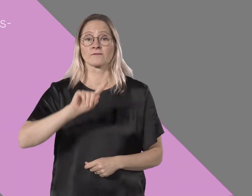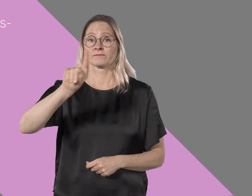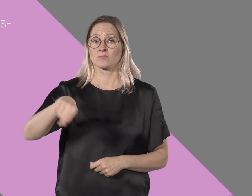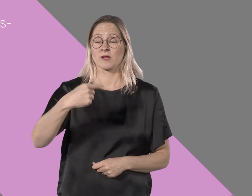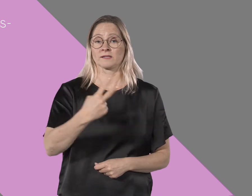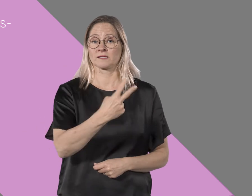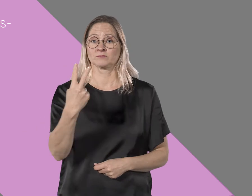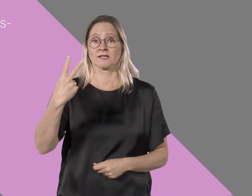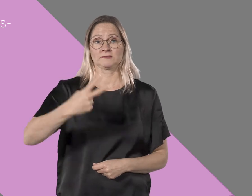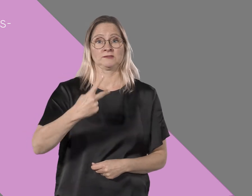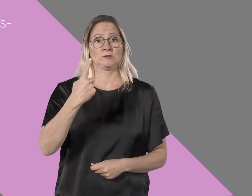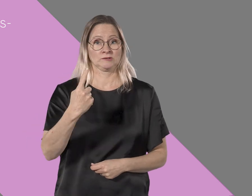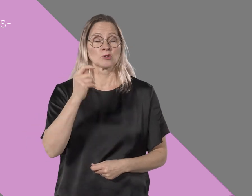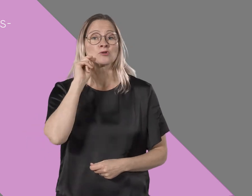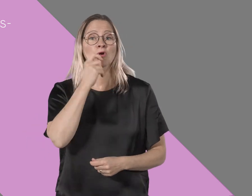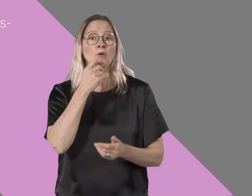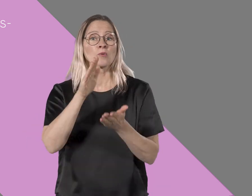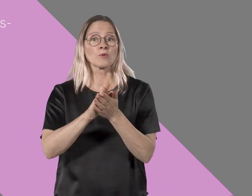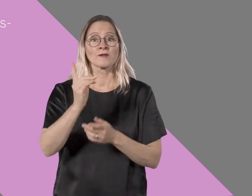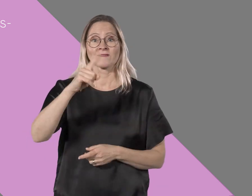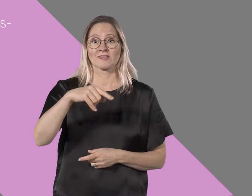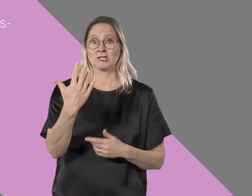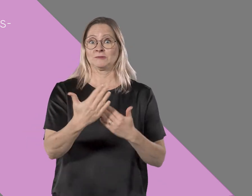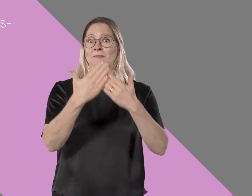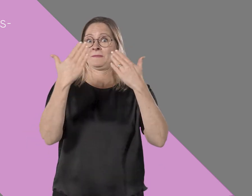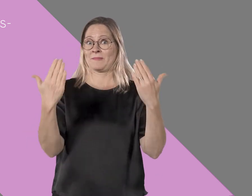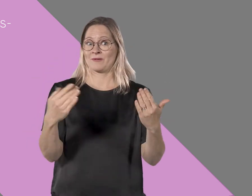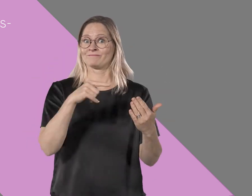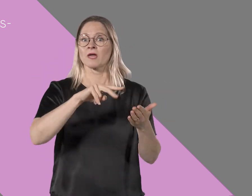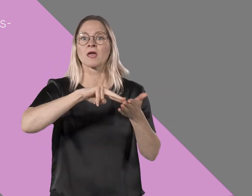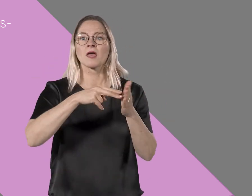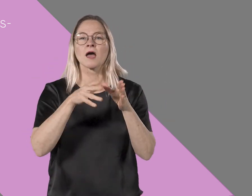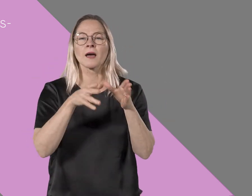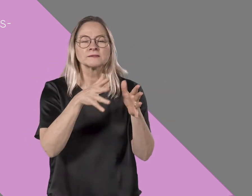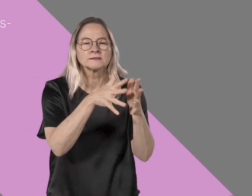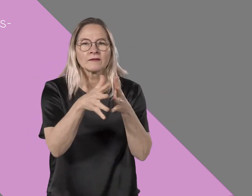15. joulukuuta 2021 julkaistiin selvitys hankkeesta, -